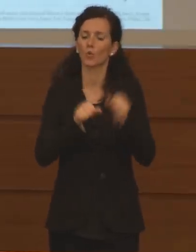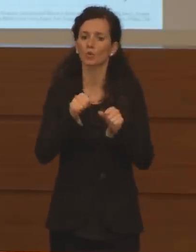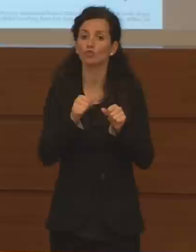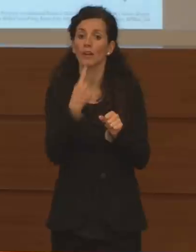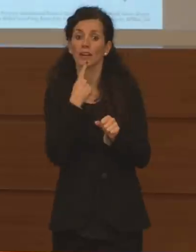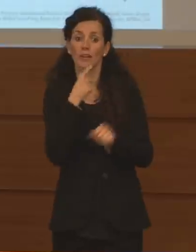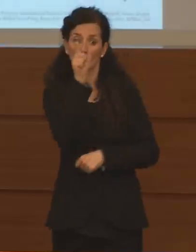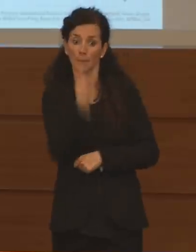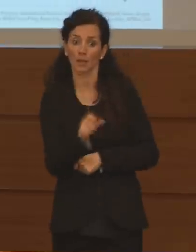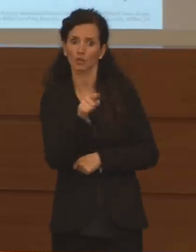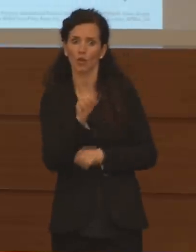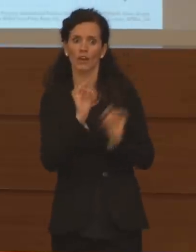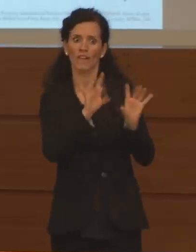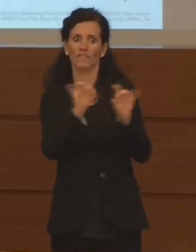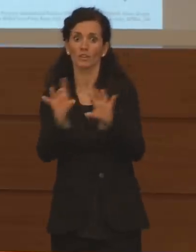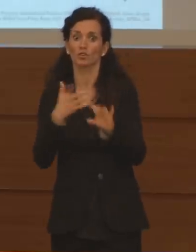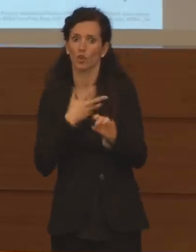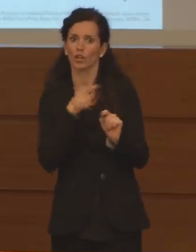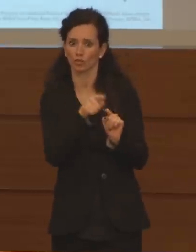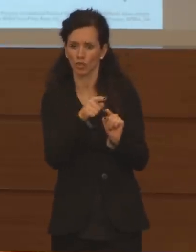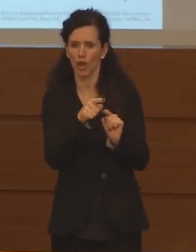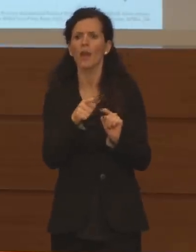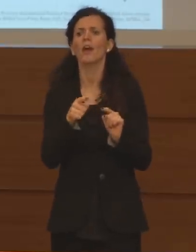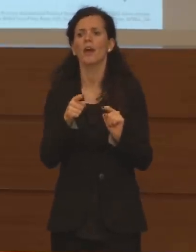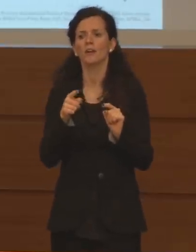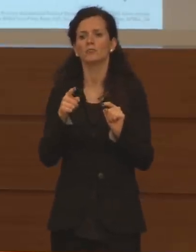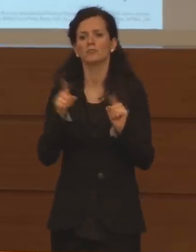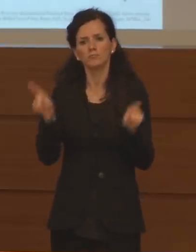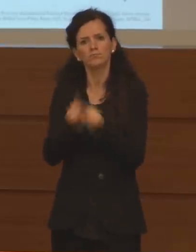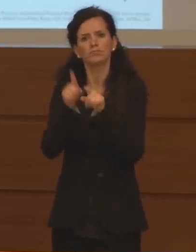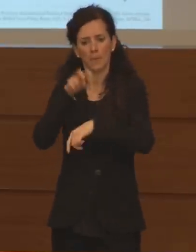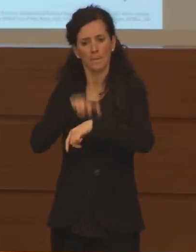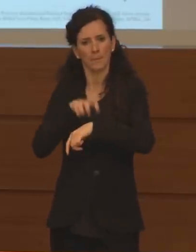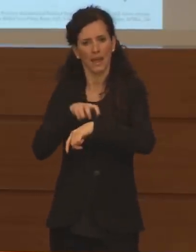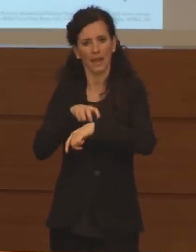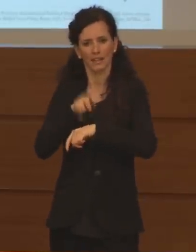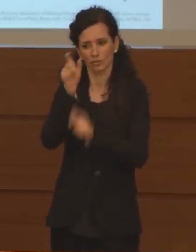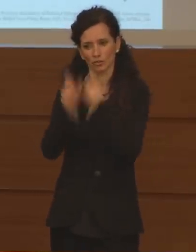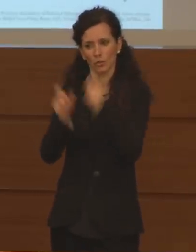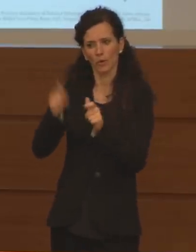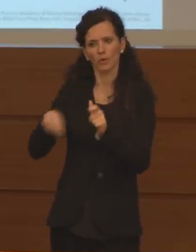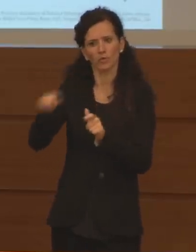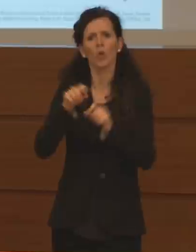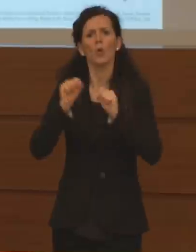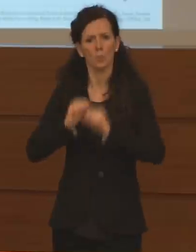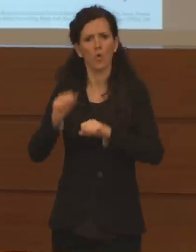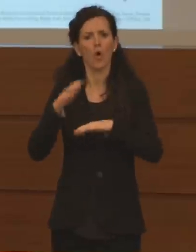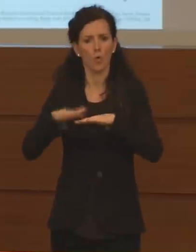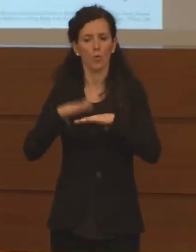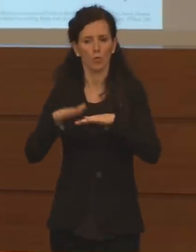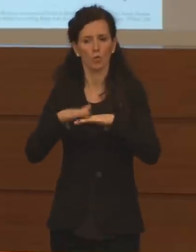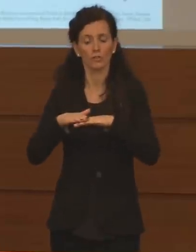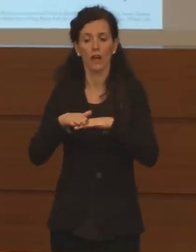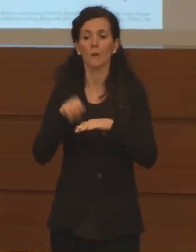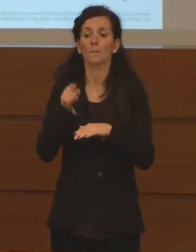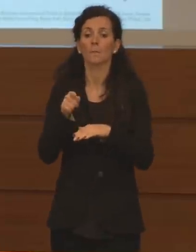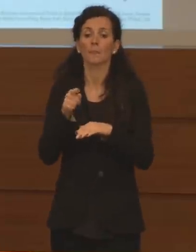affette e anche per i sanitari perché la metodologia di trasmissione del virus è